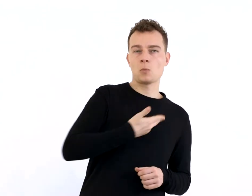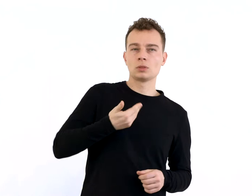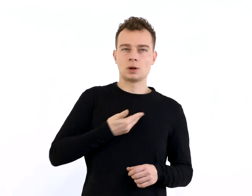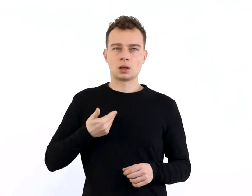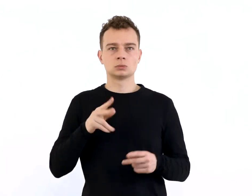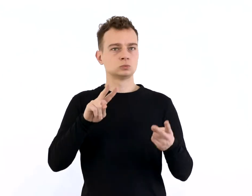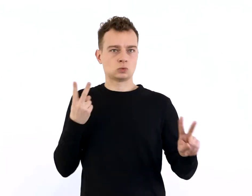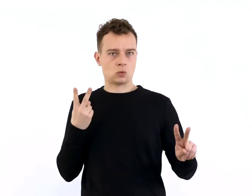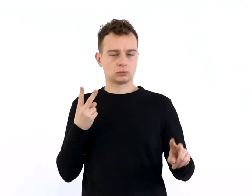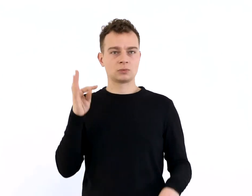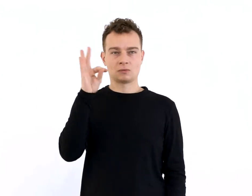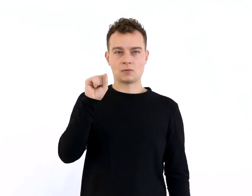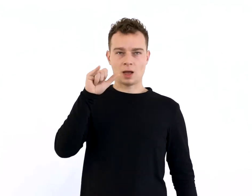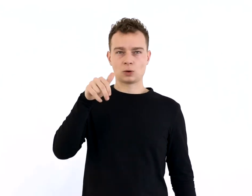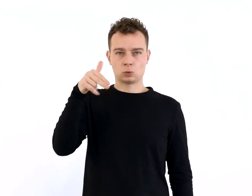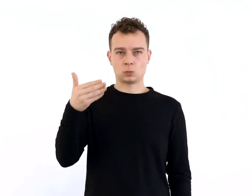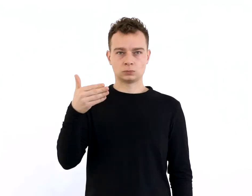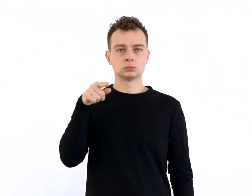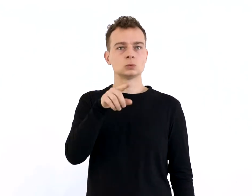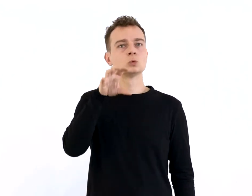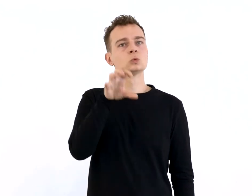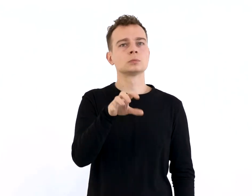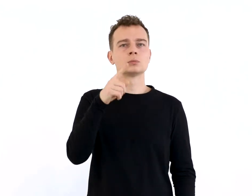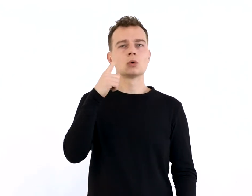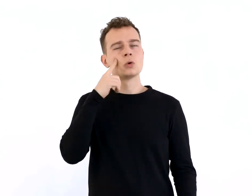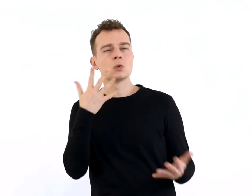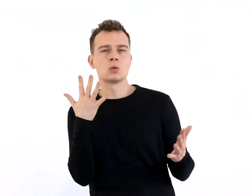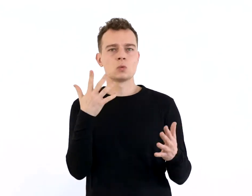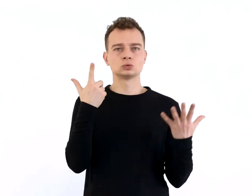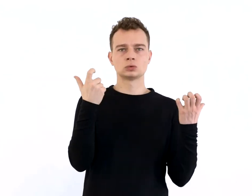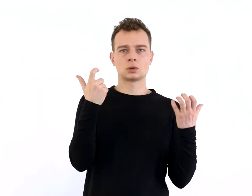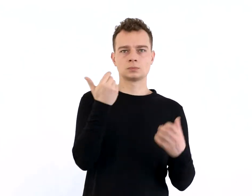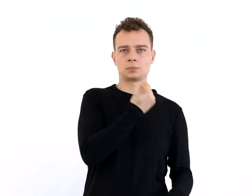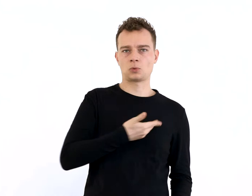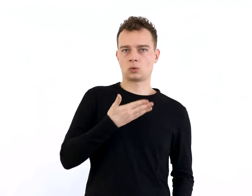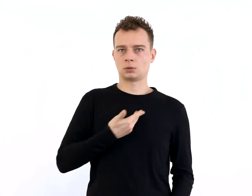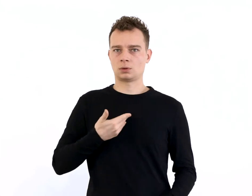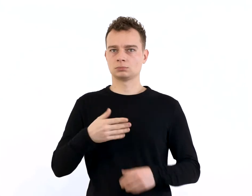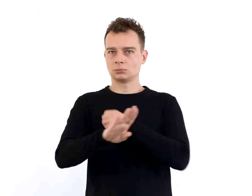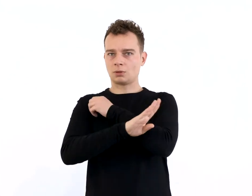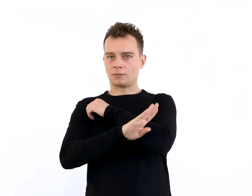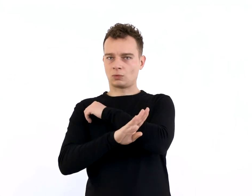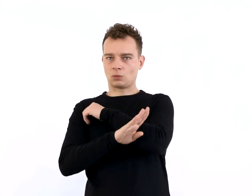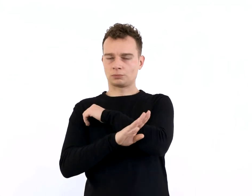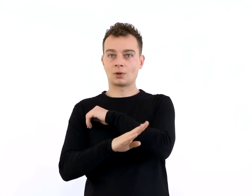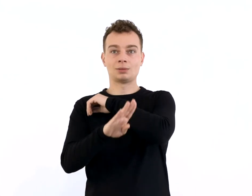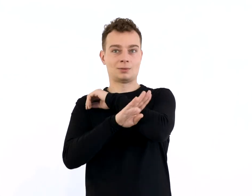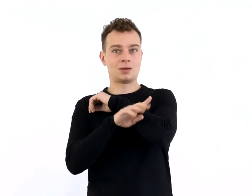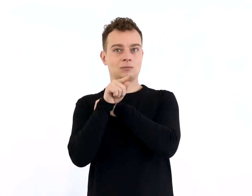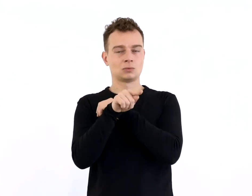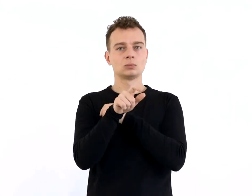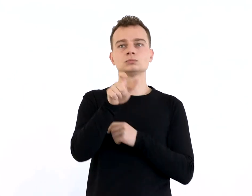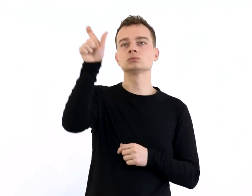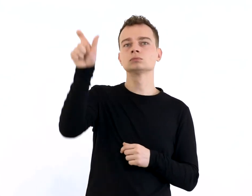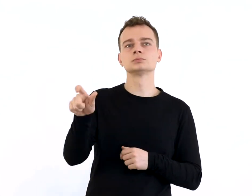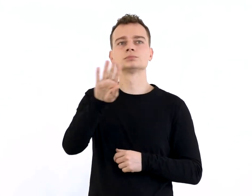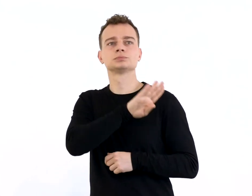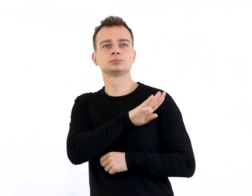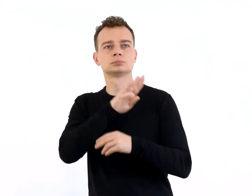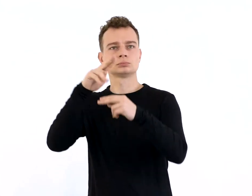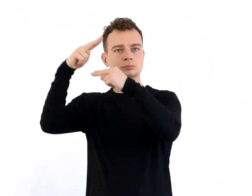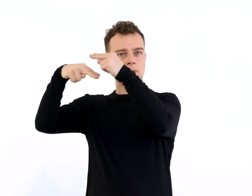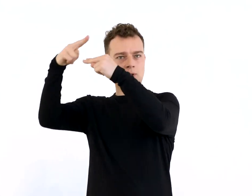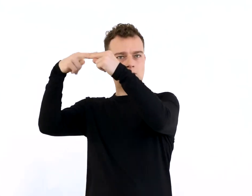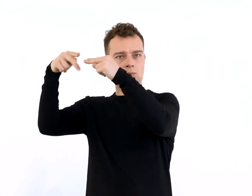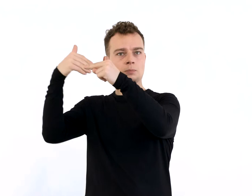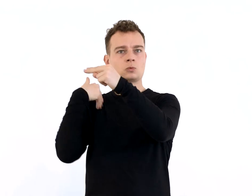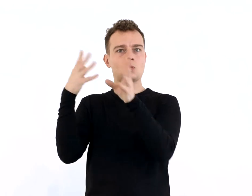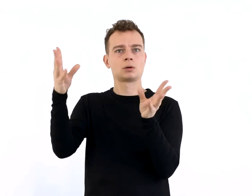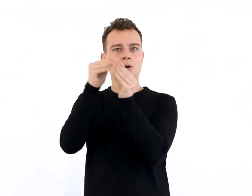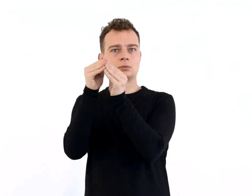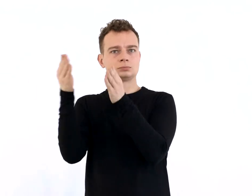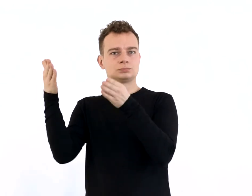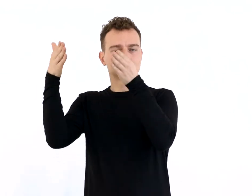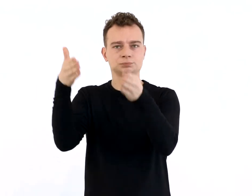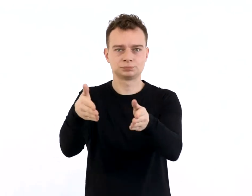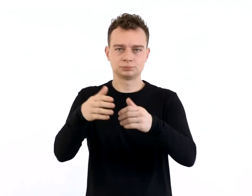Portrety z Fajum jest to grupa około 700 portretów na drewnie, które były składane wraz z zabalsamowanymi zwłokami do grobów.